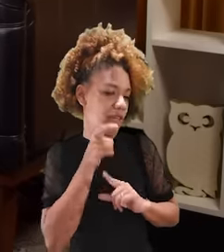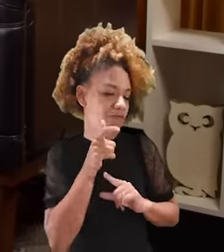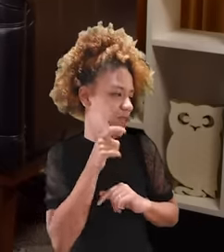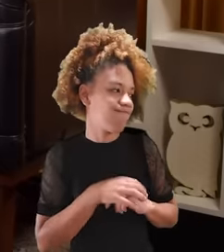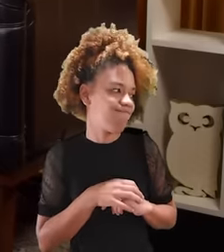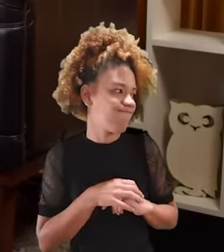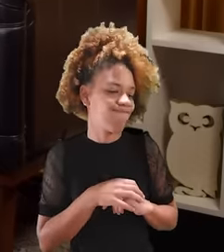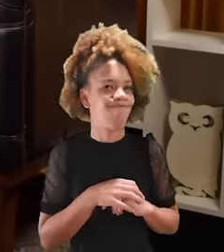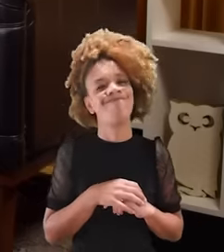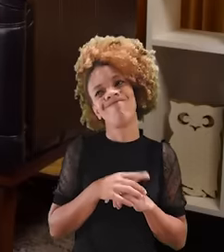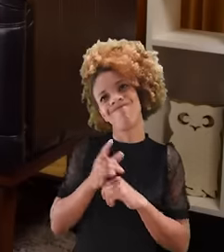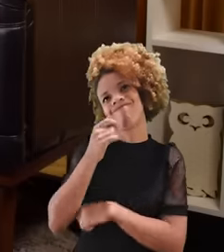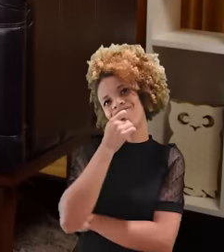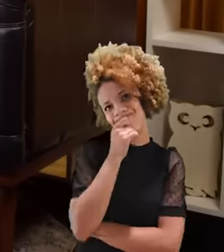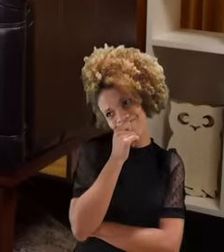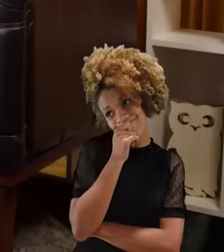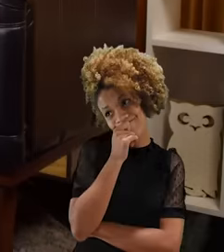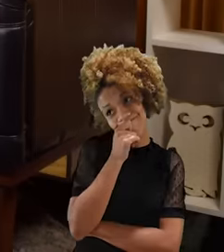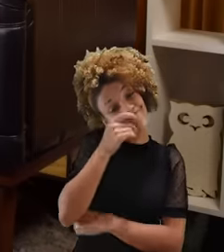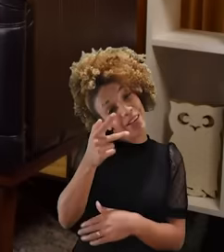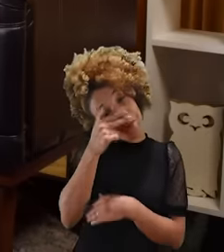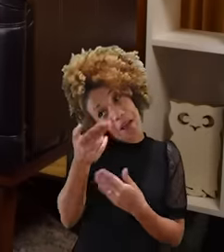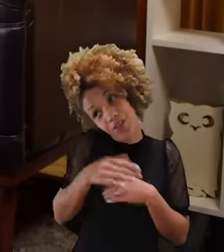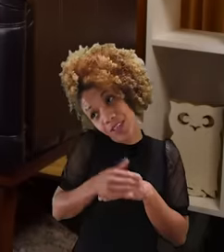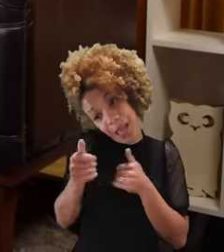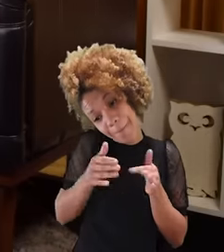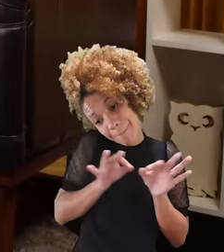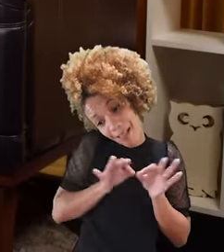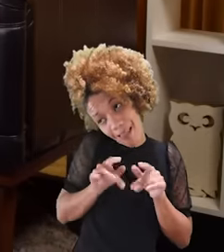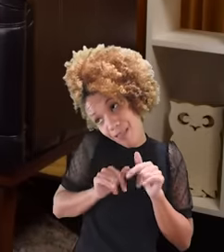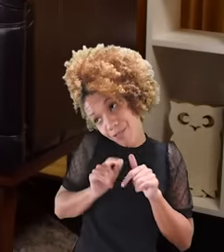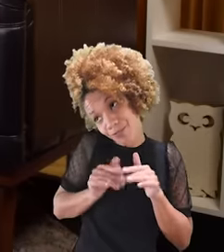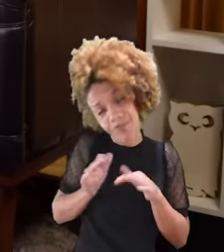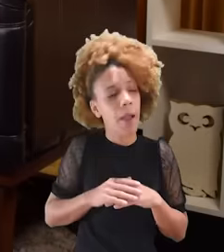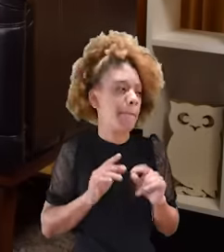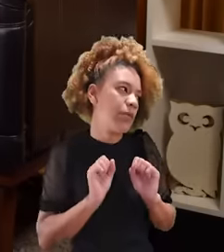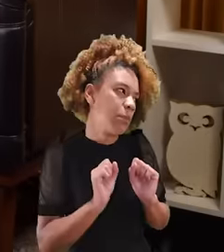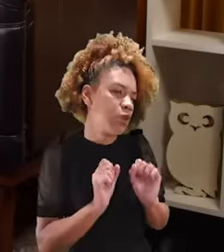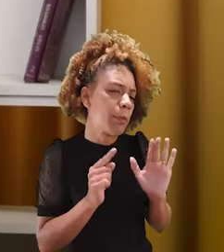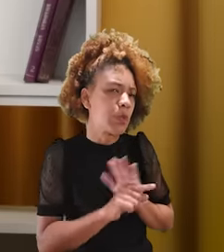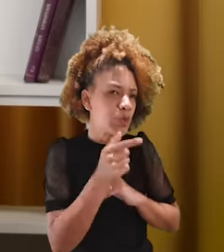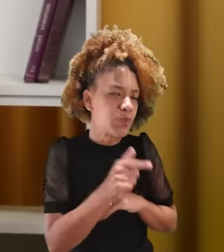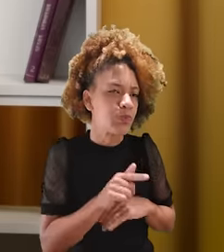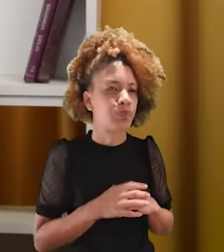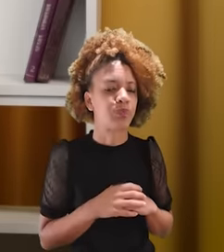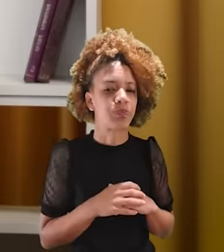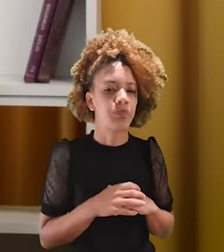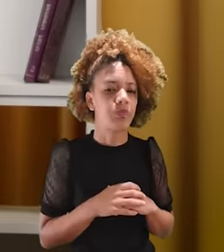é Eu ainda acho que é embalagem pode ser pode ser E aí eu te pergunto voltando nisso eh você deu uma